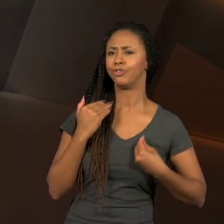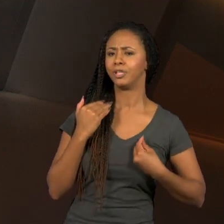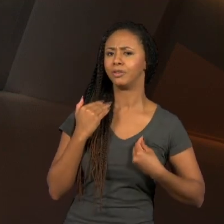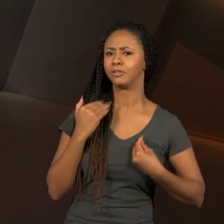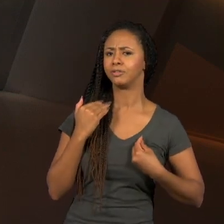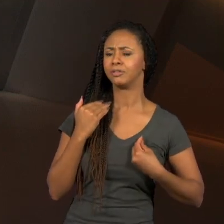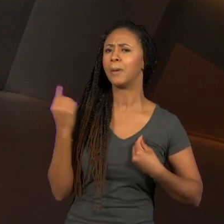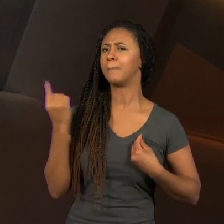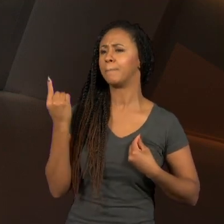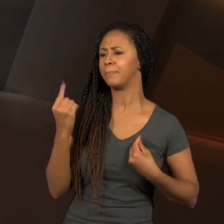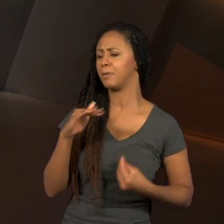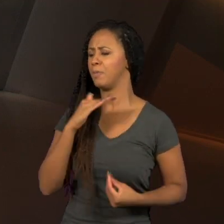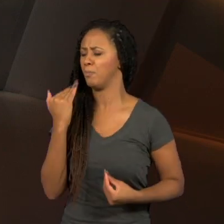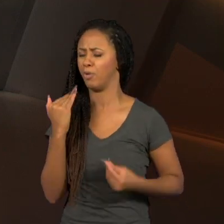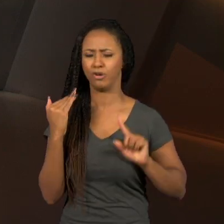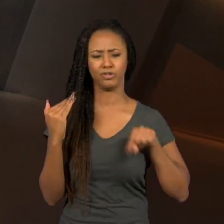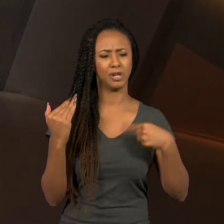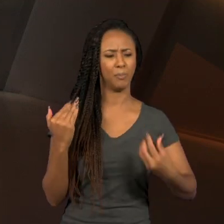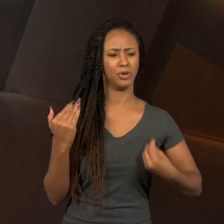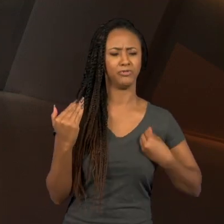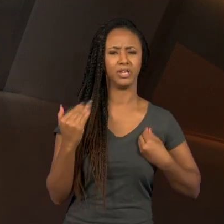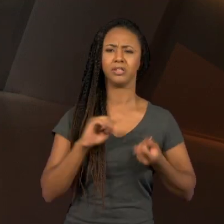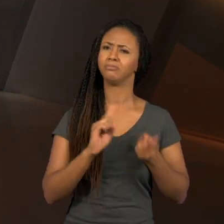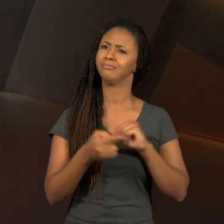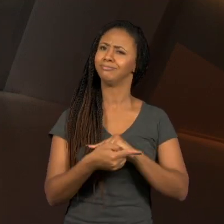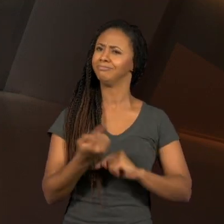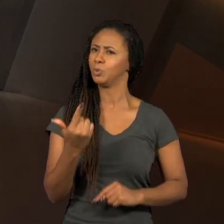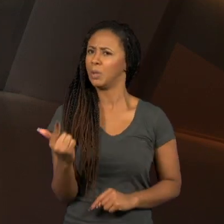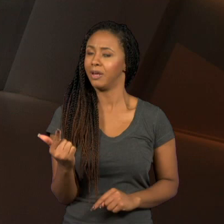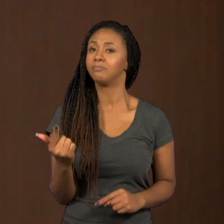JUSTAMENTE O QUE SEVERINO PRETENDE, É ESCAPAR DA